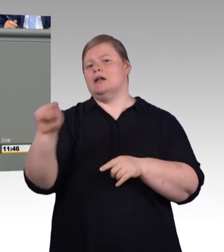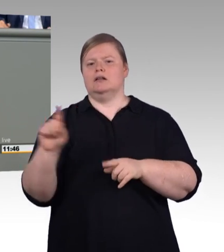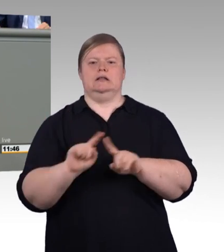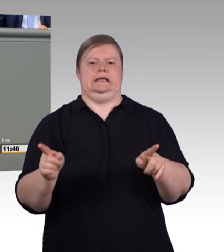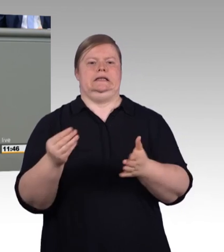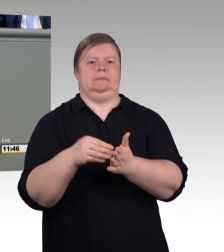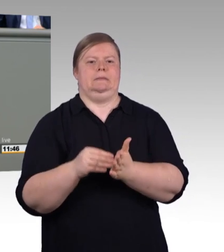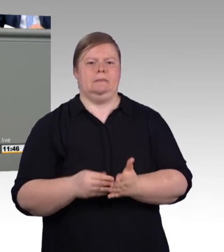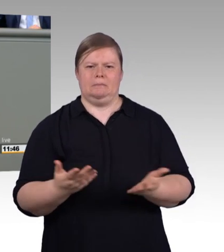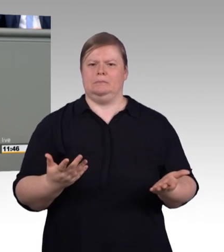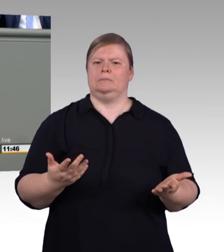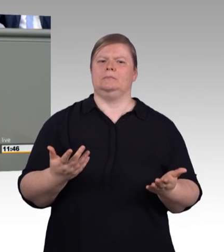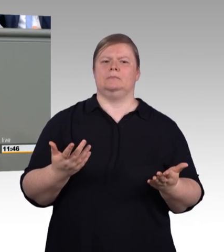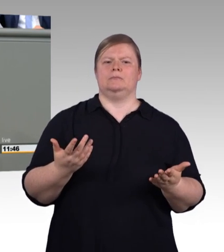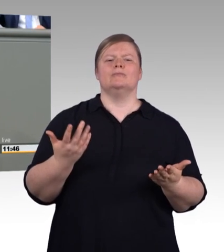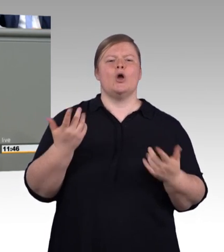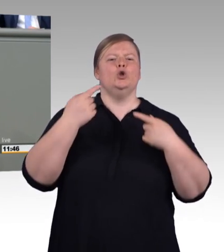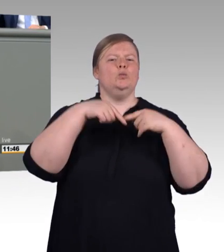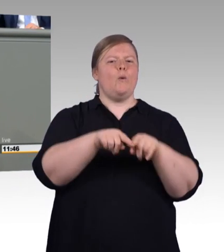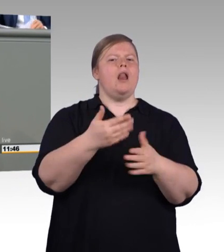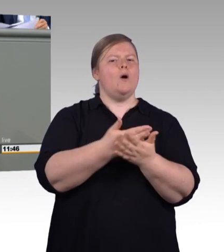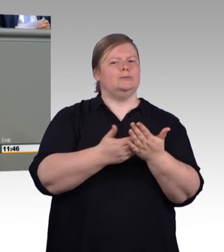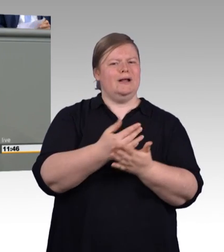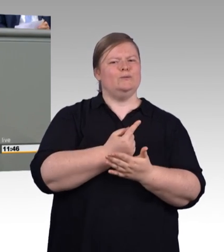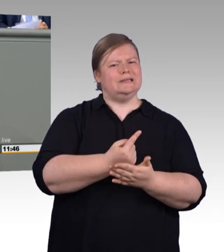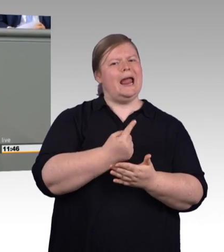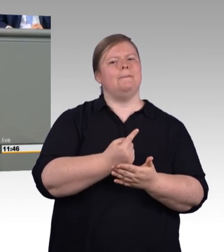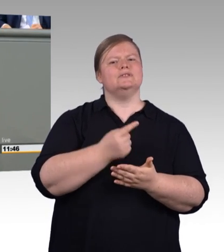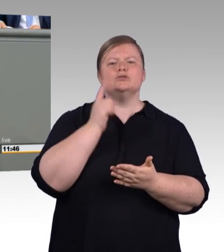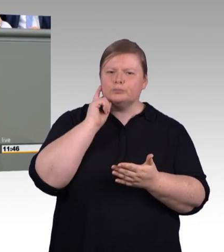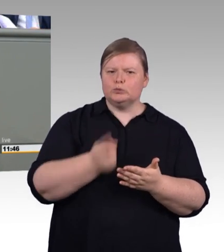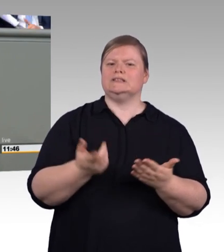und die Berufsbildung darf dann eben auch für dual Studierende kein Glücksspiel sein.